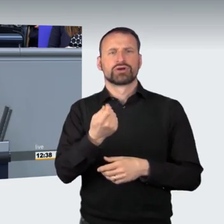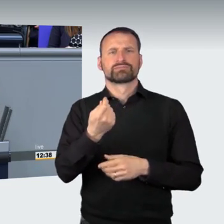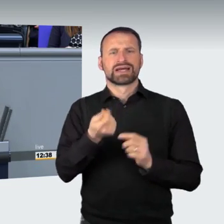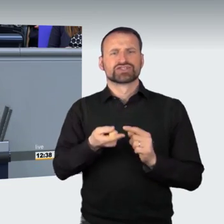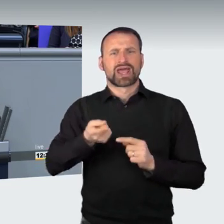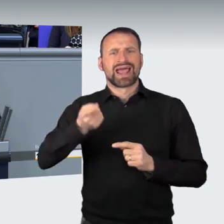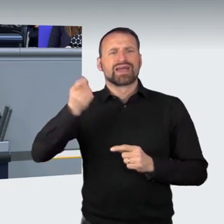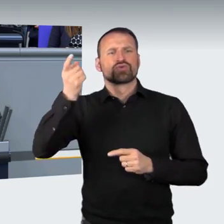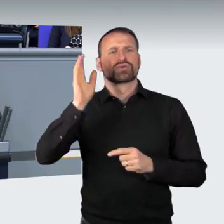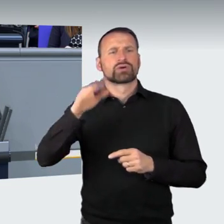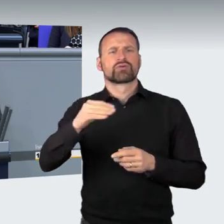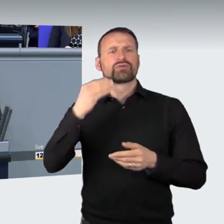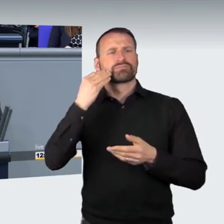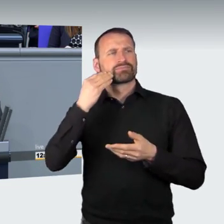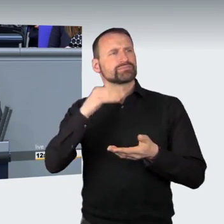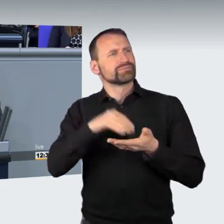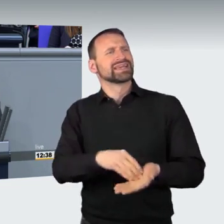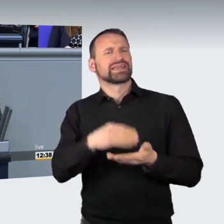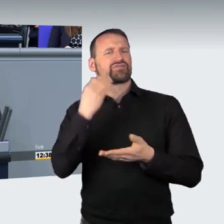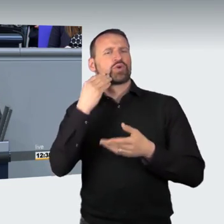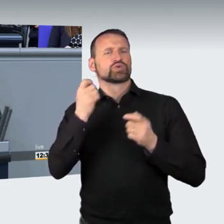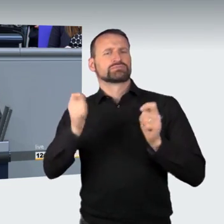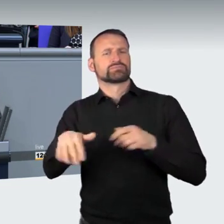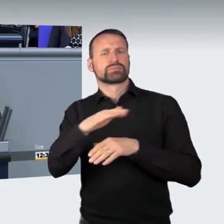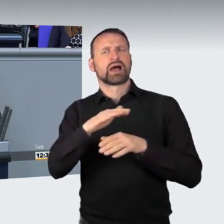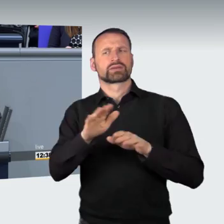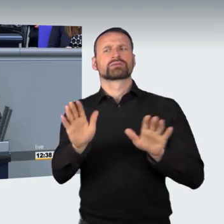dass sich Mieter eine Wohnung in Gegenden, in denen es eine starke Nachfrage gibt,